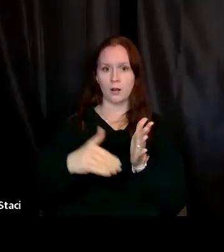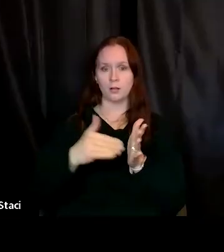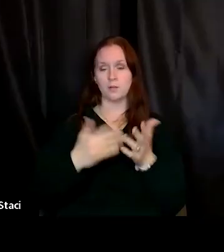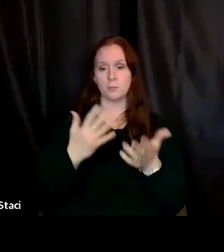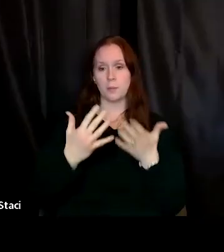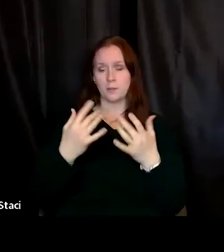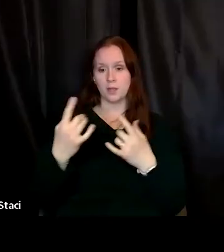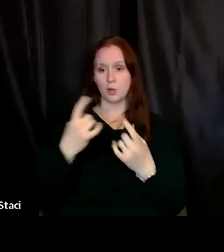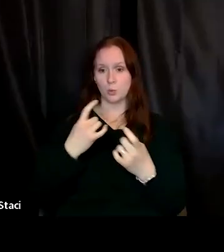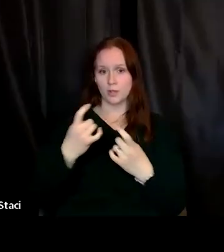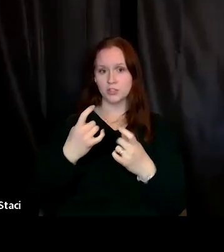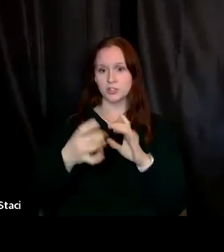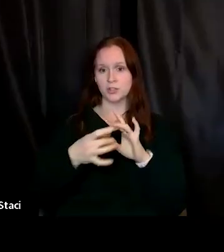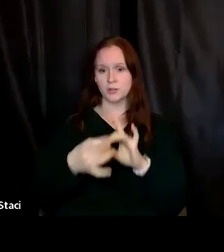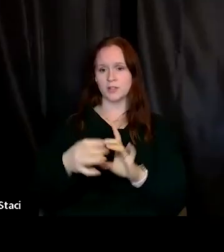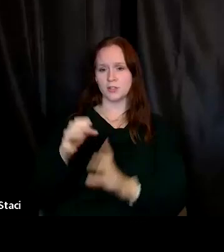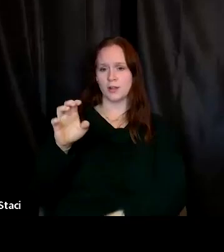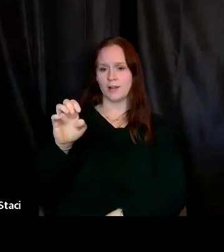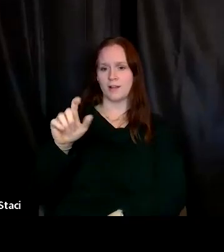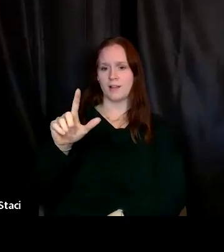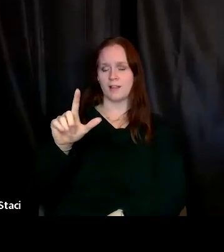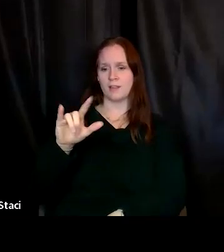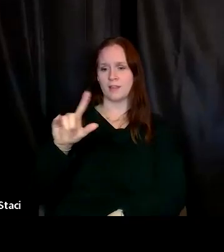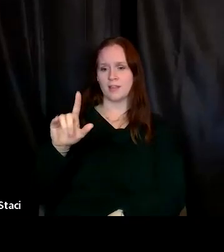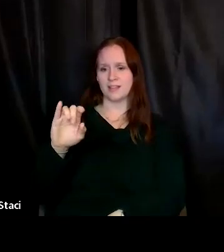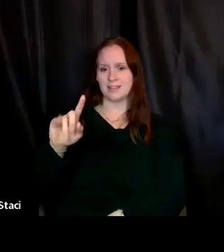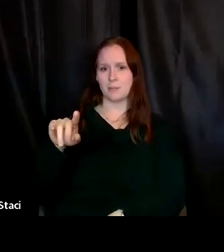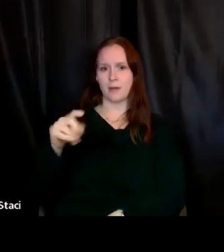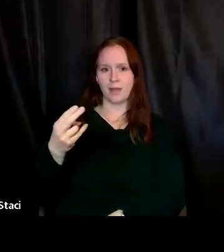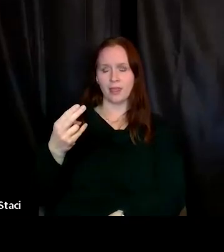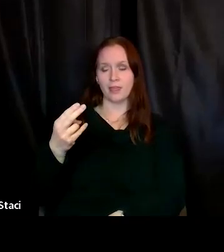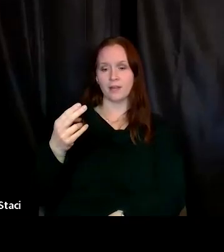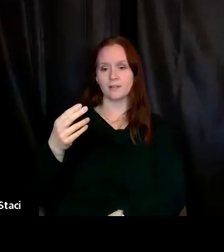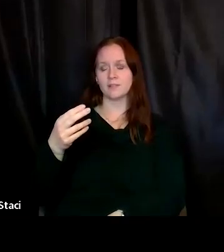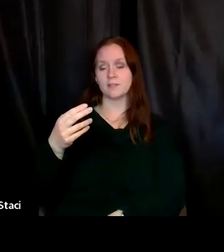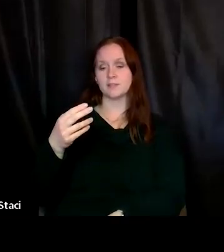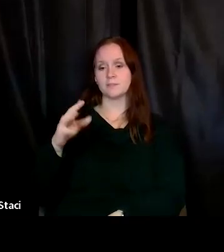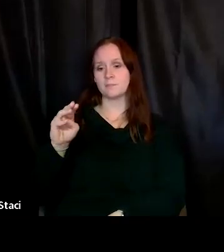Algunas oficinas, tal vez no tengamos a una persona real como punto de contacto,